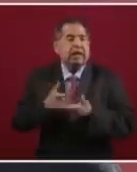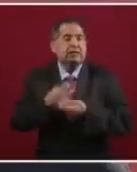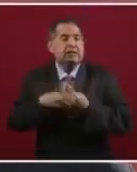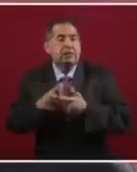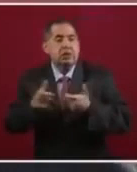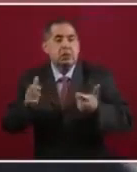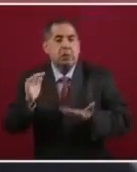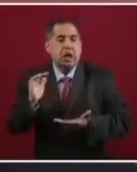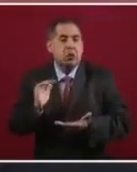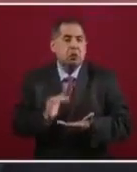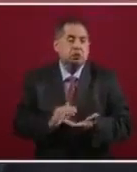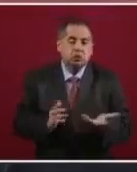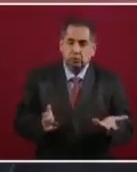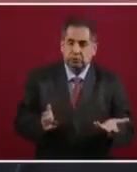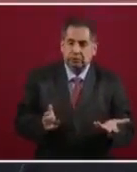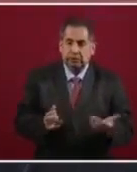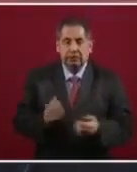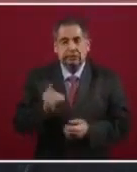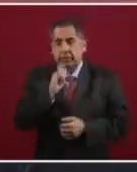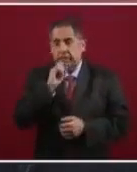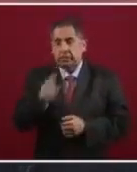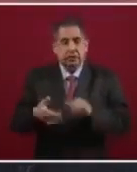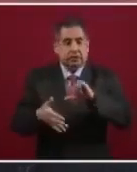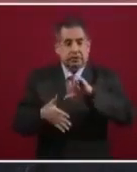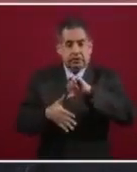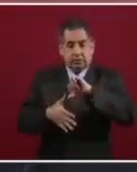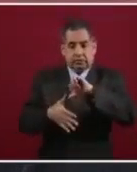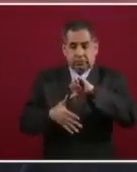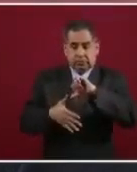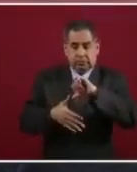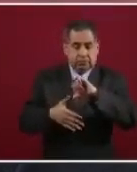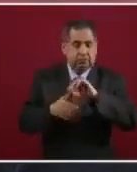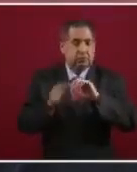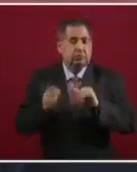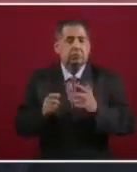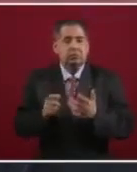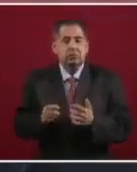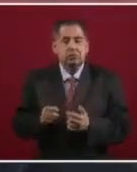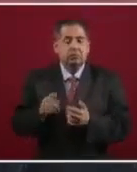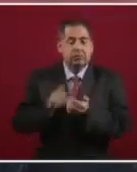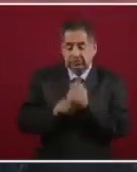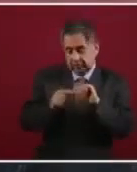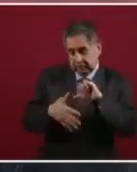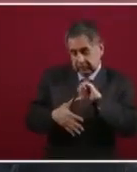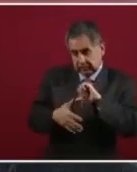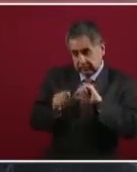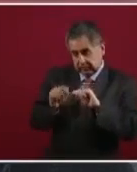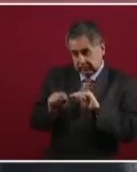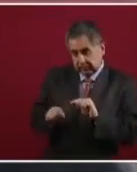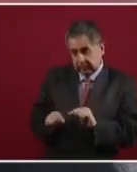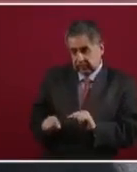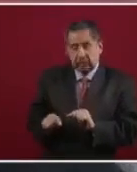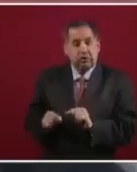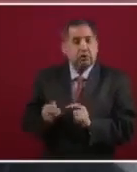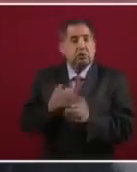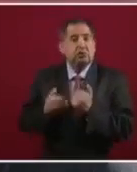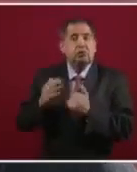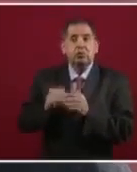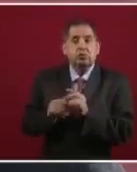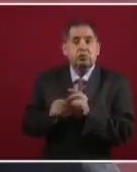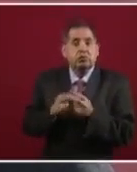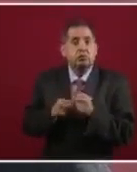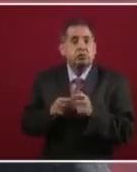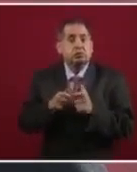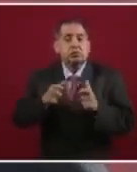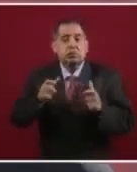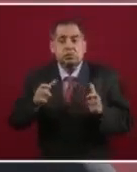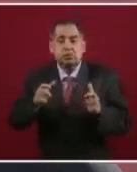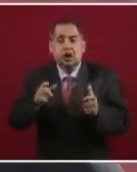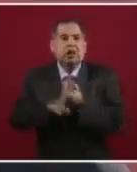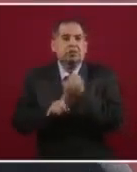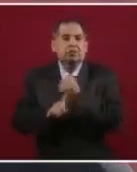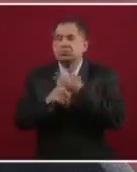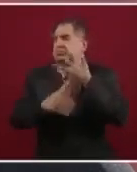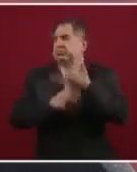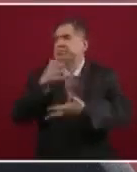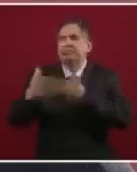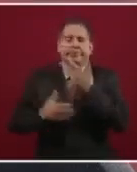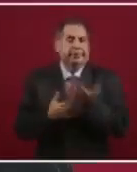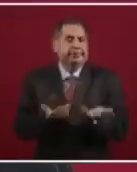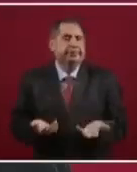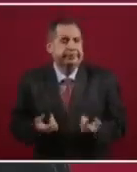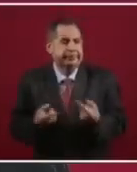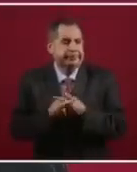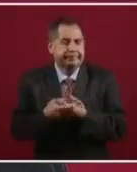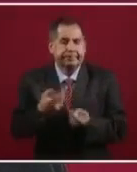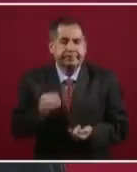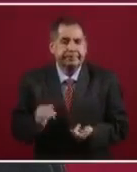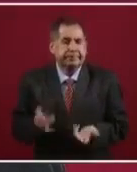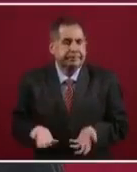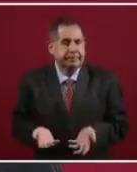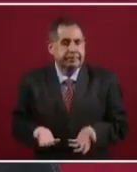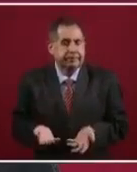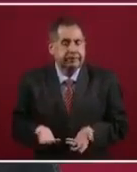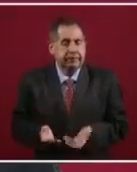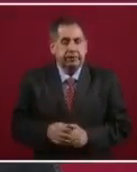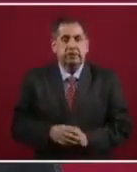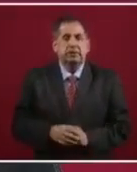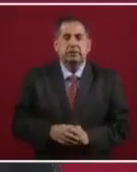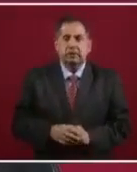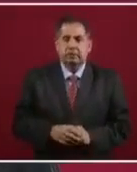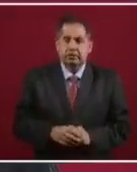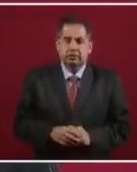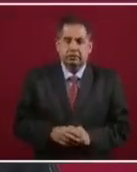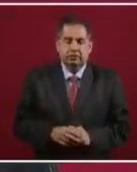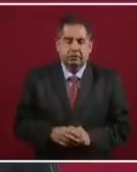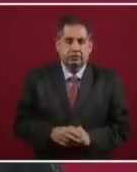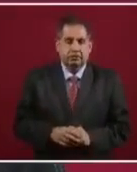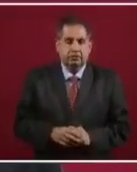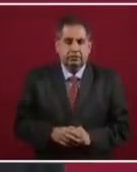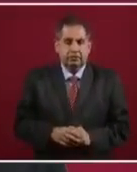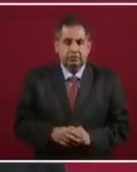Y en el caso de América Latina, donde hay crecimiento hay conflictos, donde hay un poco